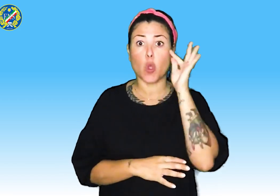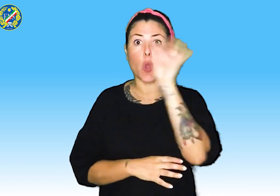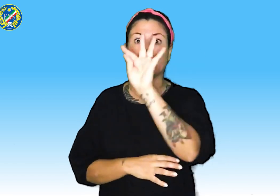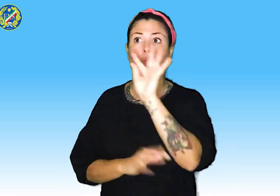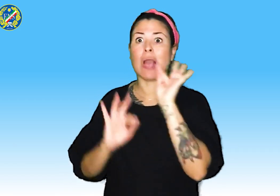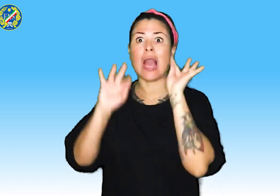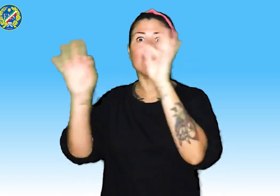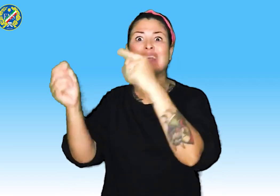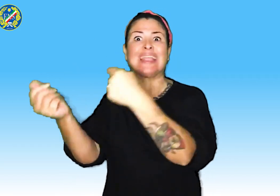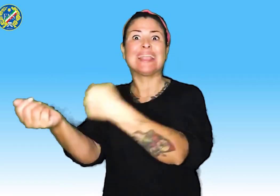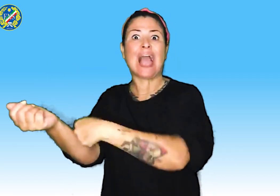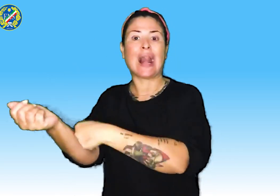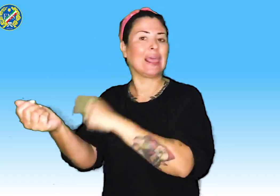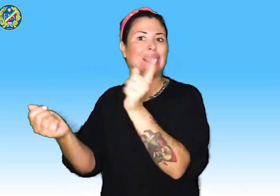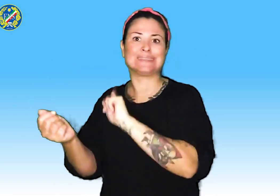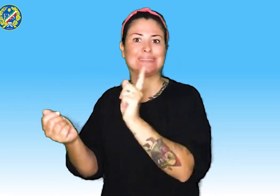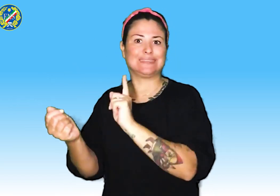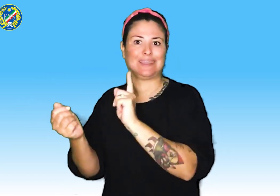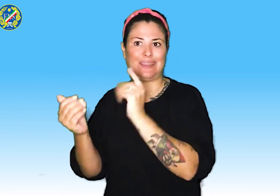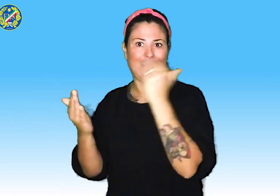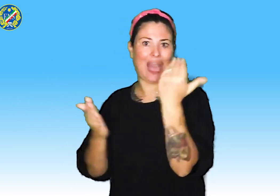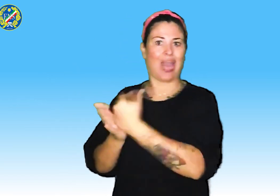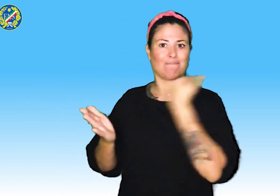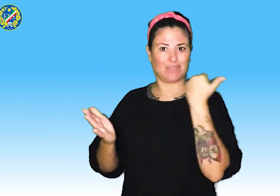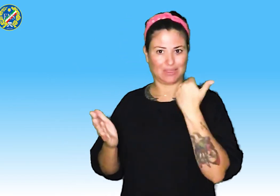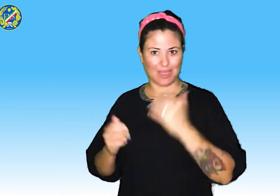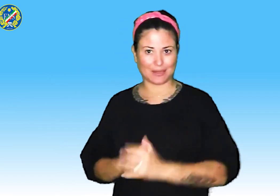e per ridurre le probabilità di dover ricorrere alla dialisi.